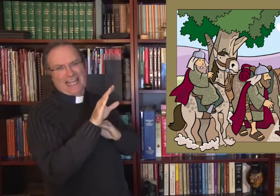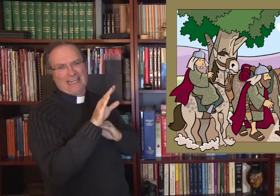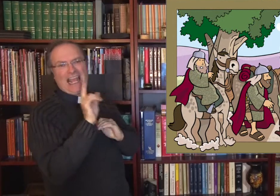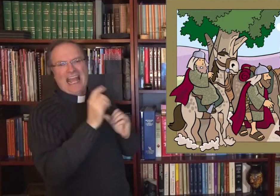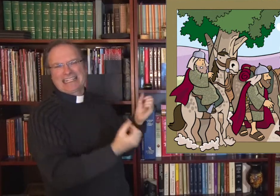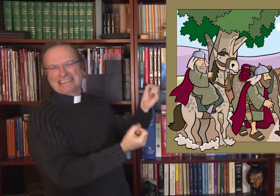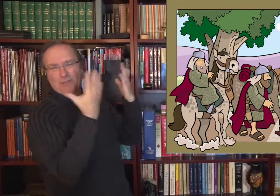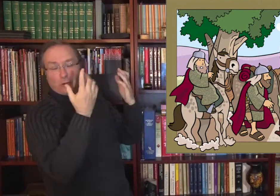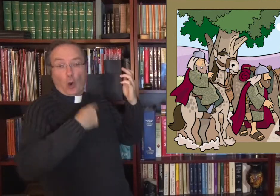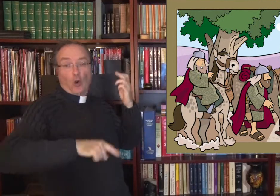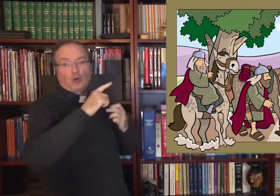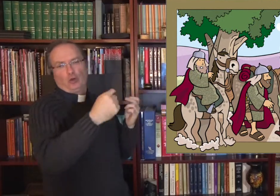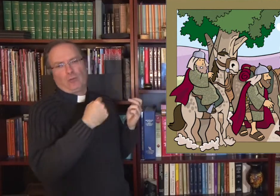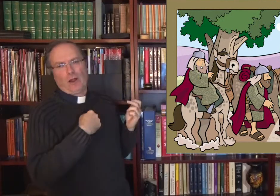a resplendi autour de moi.